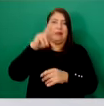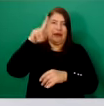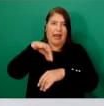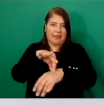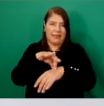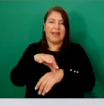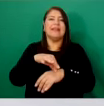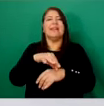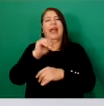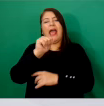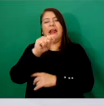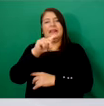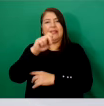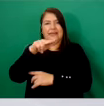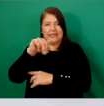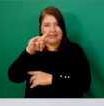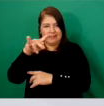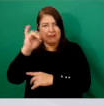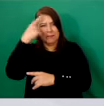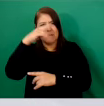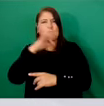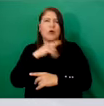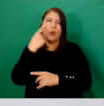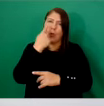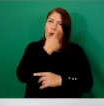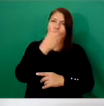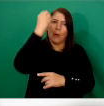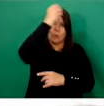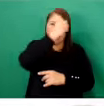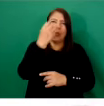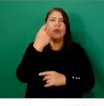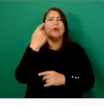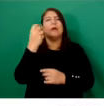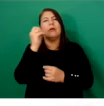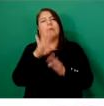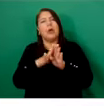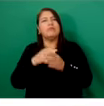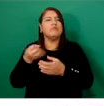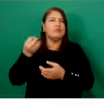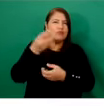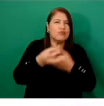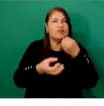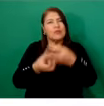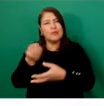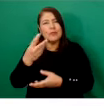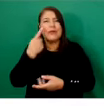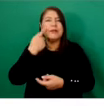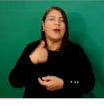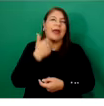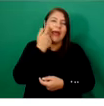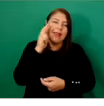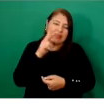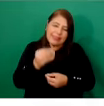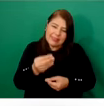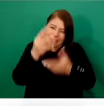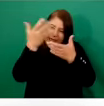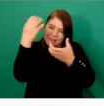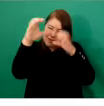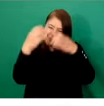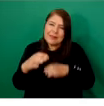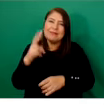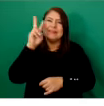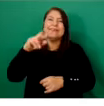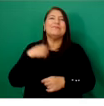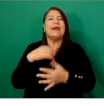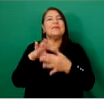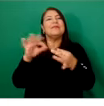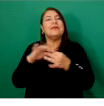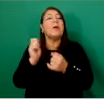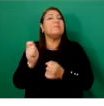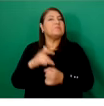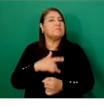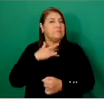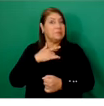o en los comentarios de la página para conocer tus opiniones y sugerencias.Si